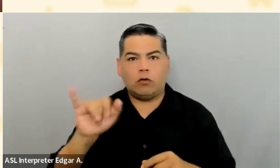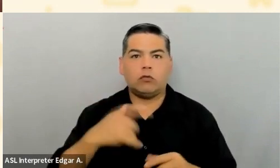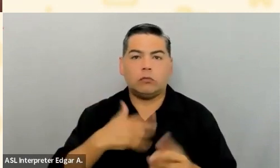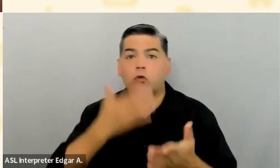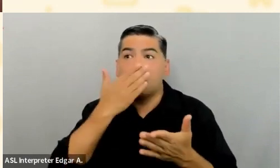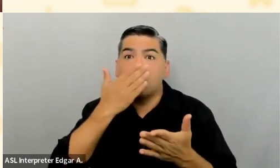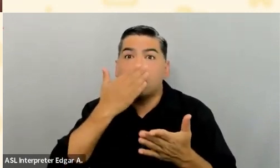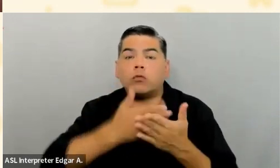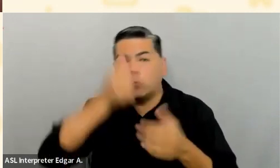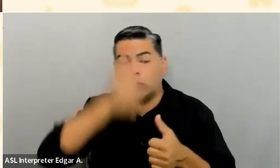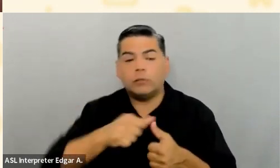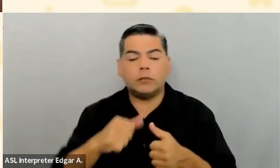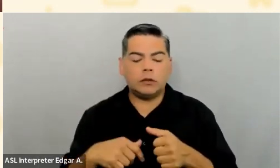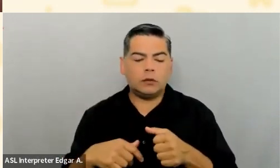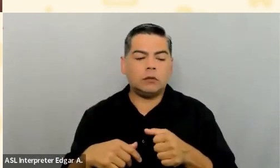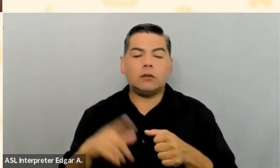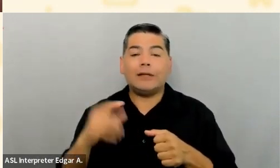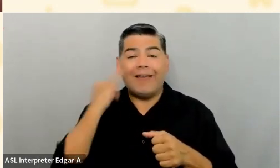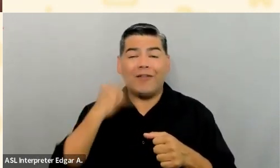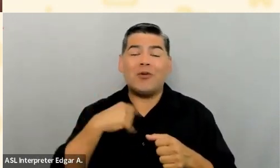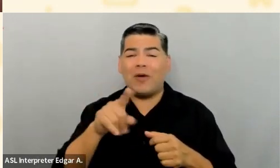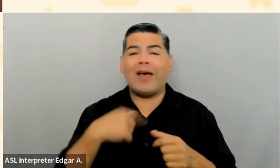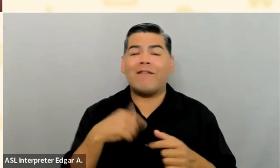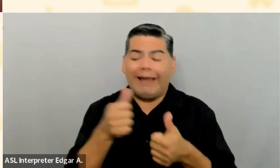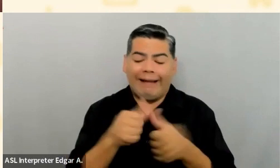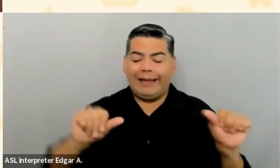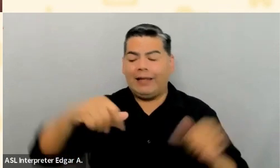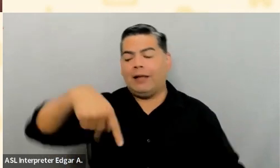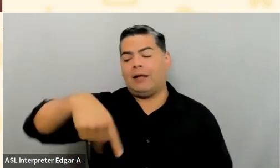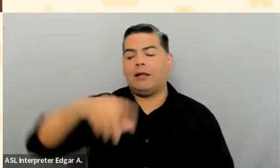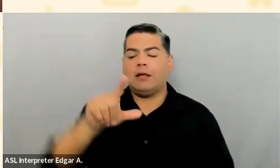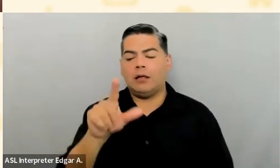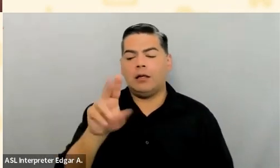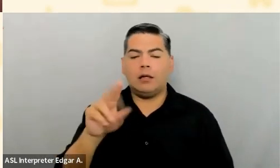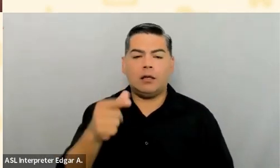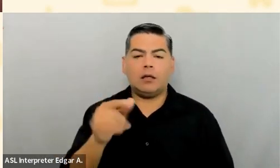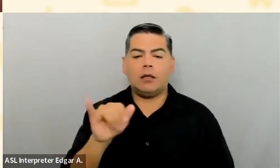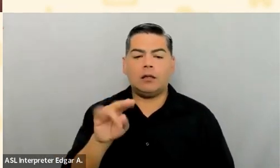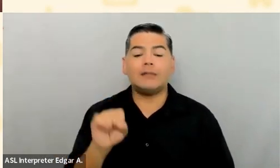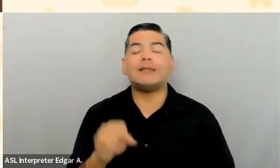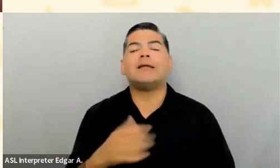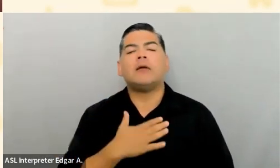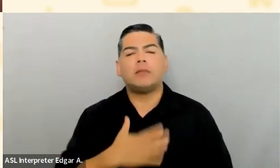Asegúrate de que los complementos que estés usando cumplan con ATAG.